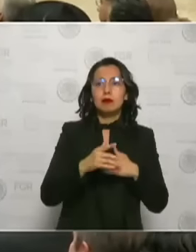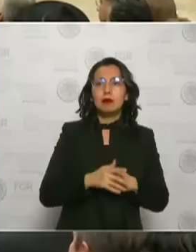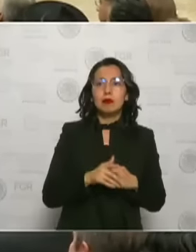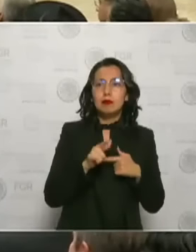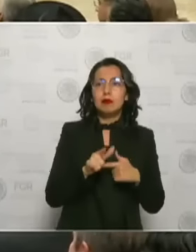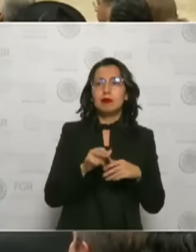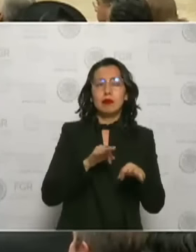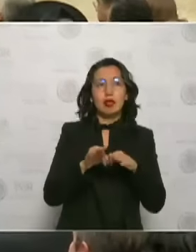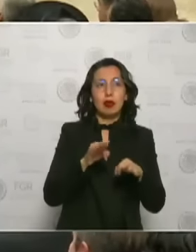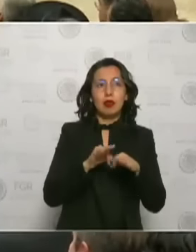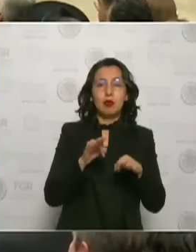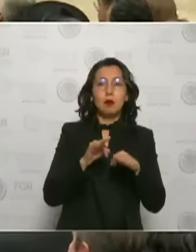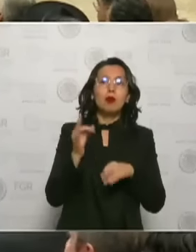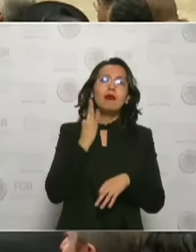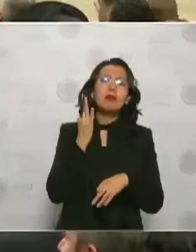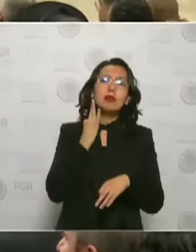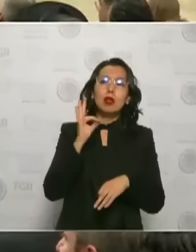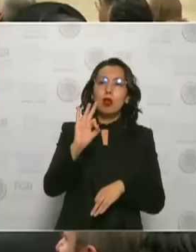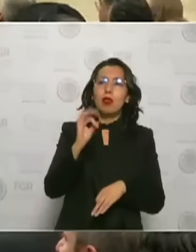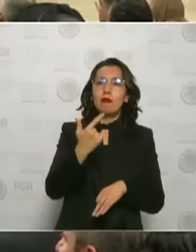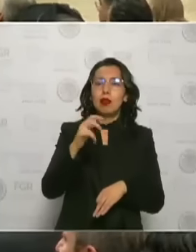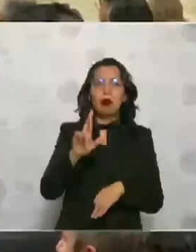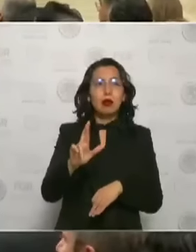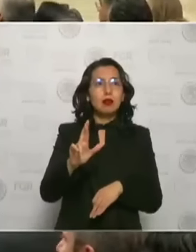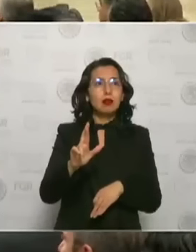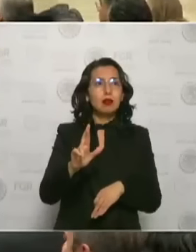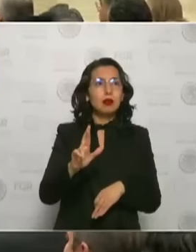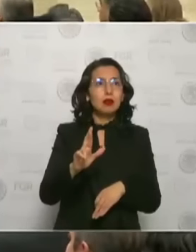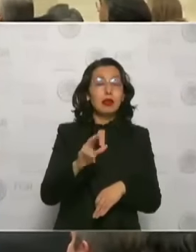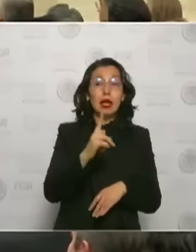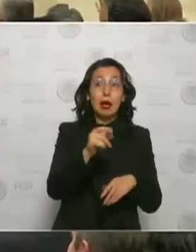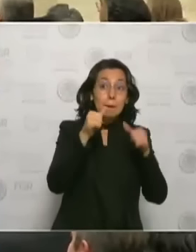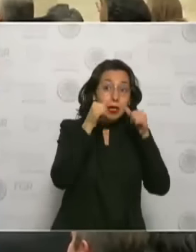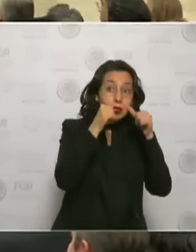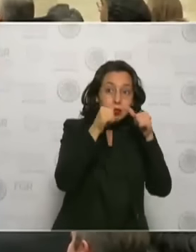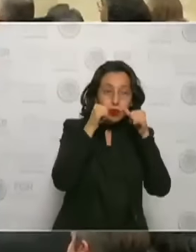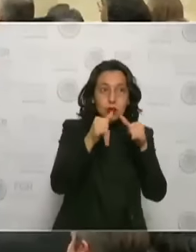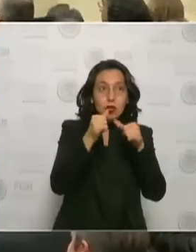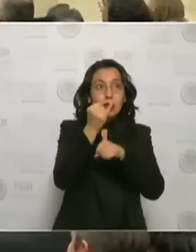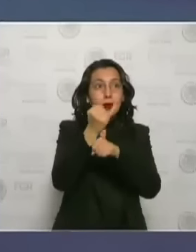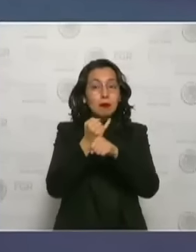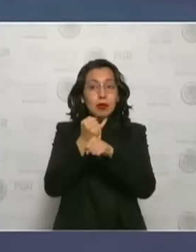una Fiscalía General de la República que escucha, que investiga con inteligencia,